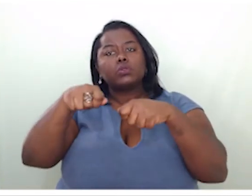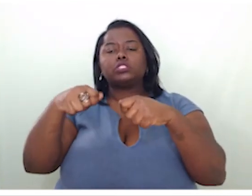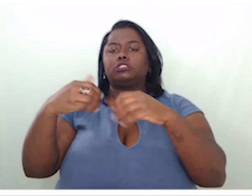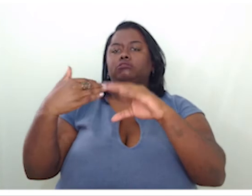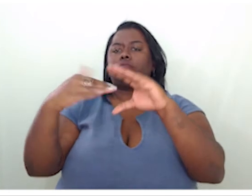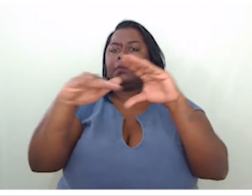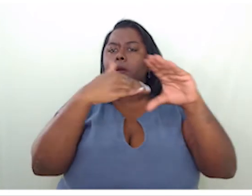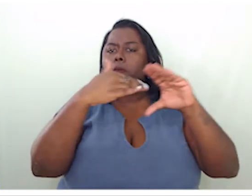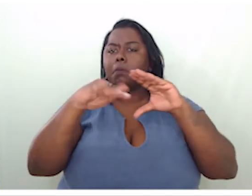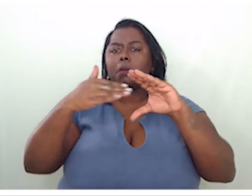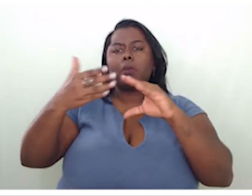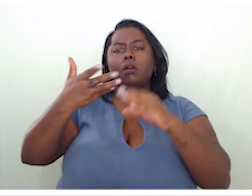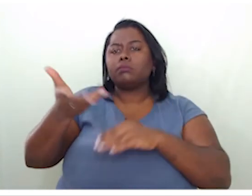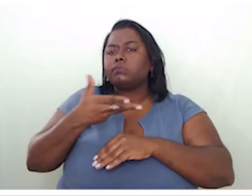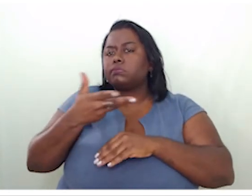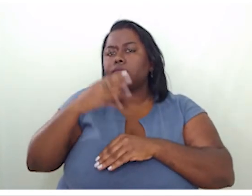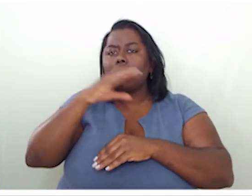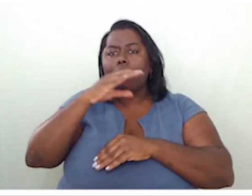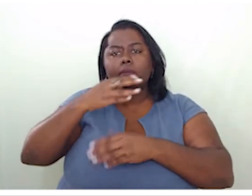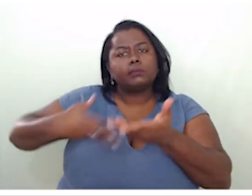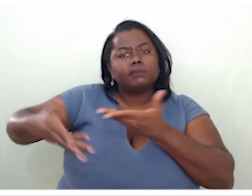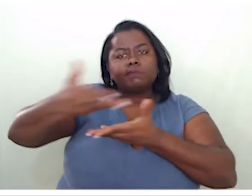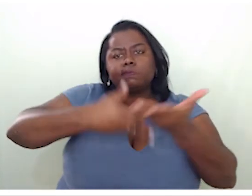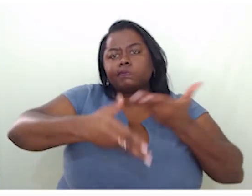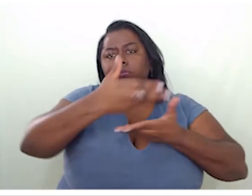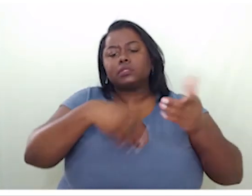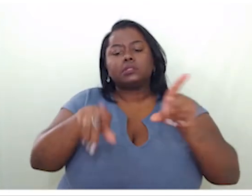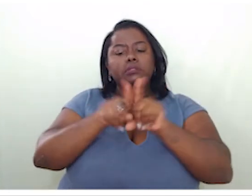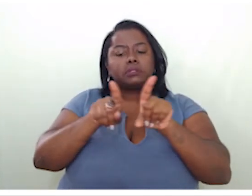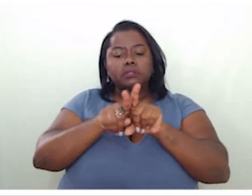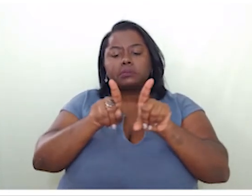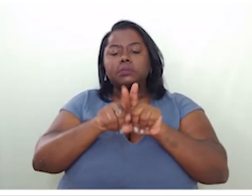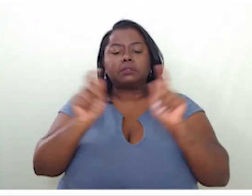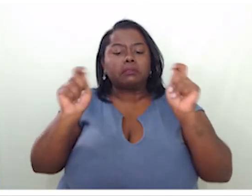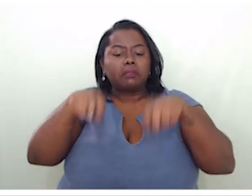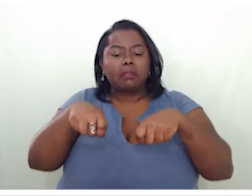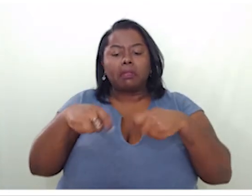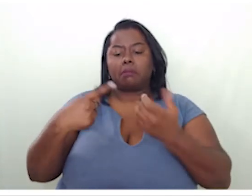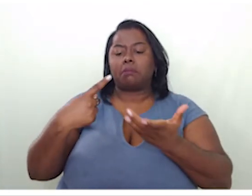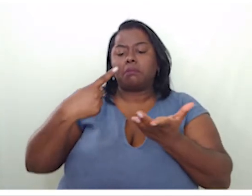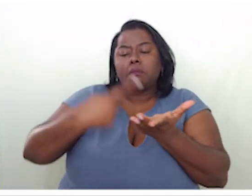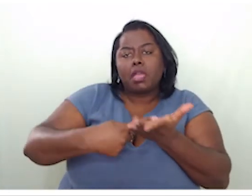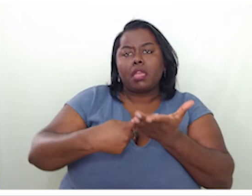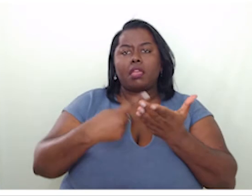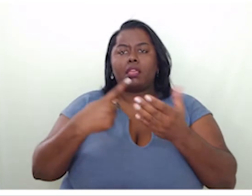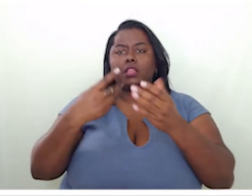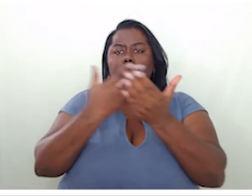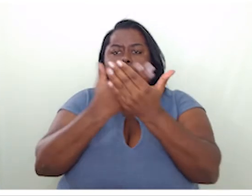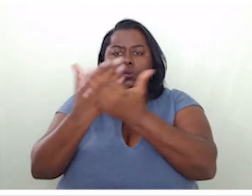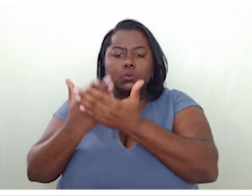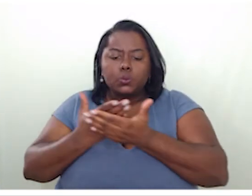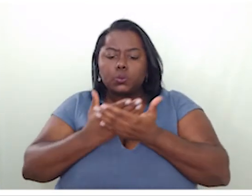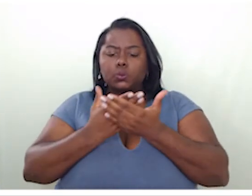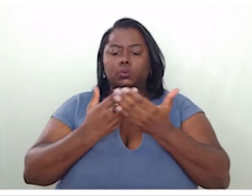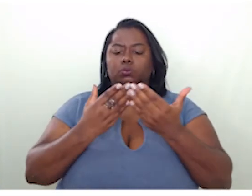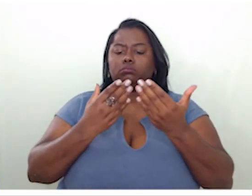y, por ejemplo, el WhatsApp fue mencionado y referido como un "ángel salvador".